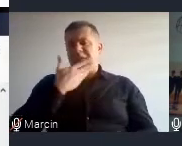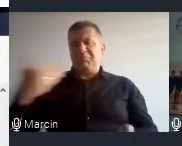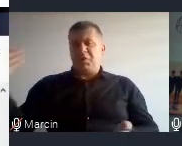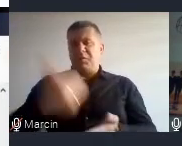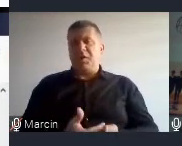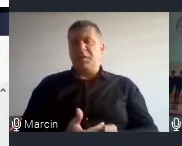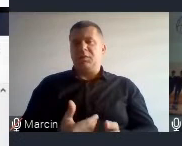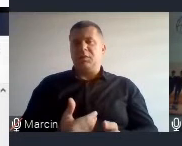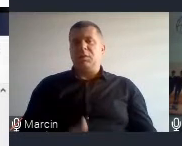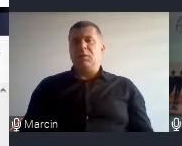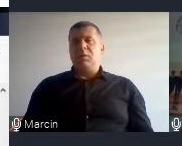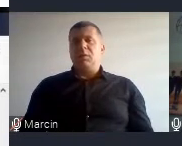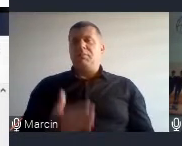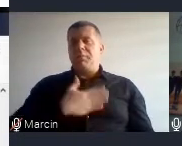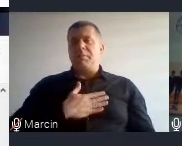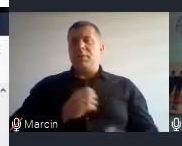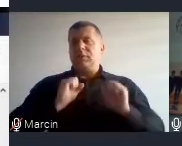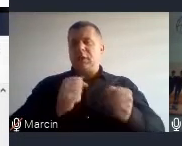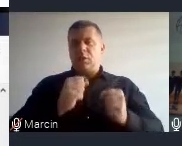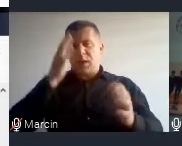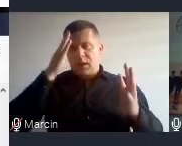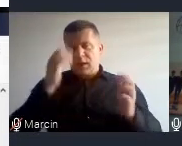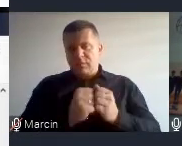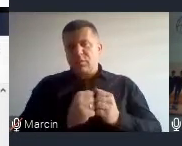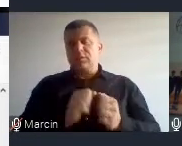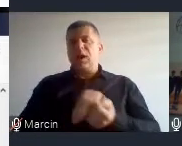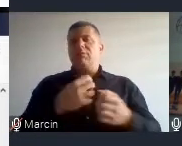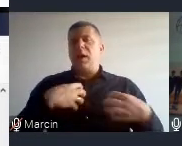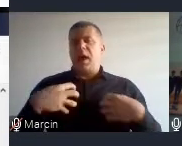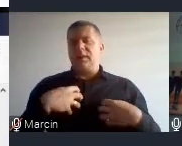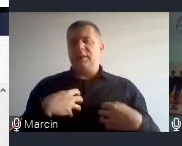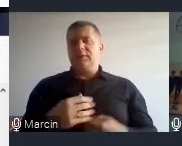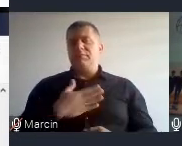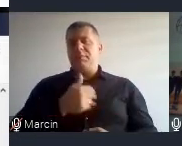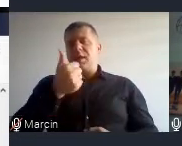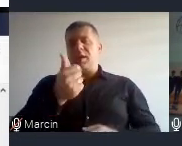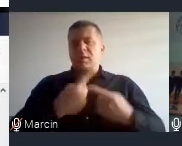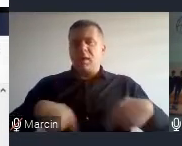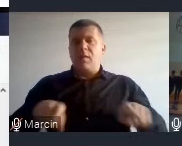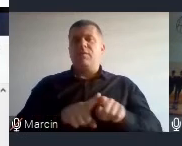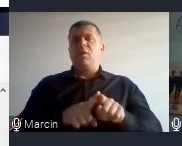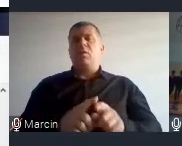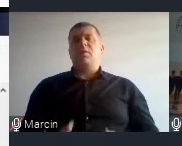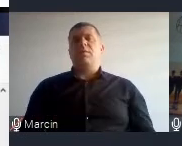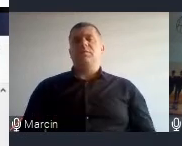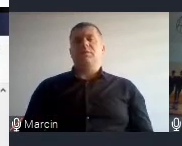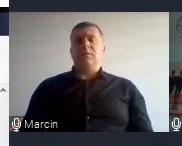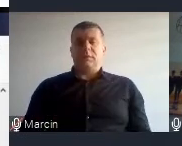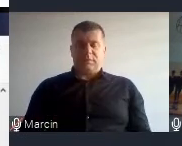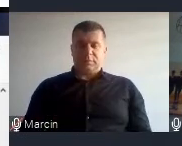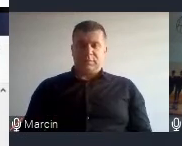Czyli stwierdzenie, że mam działalność twórczą, artystyczną, że mam jednego wykonawcę, że są to osoby